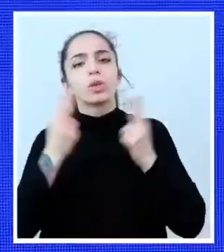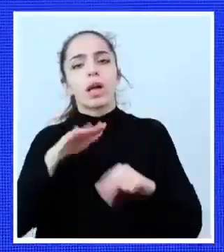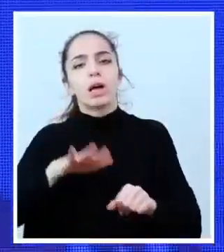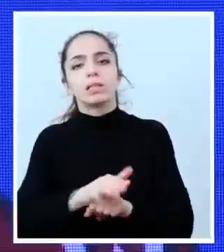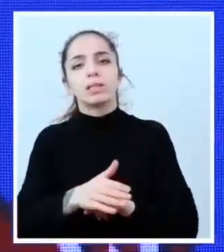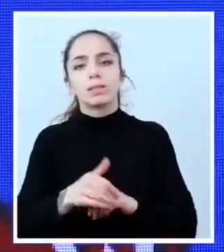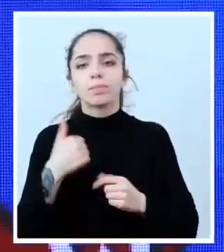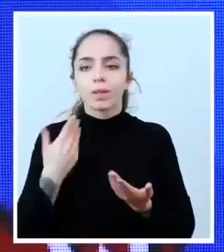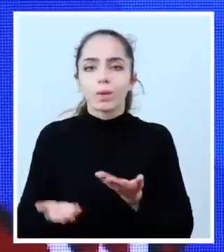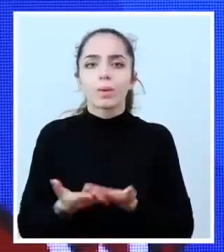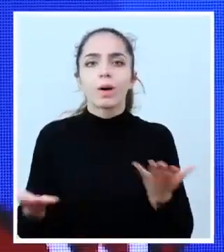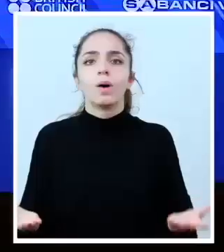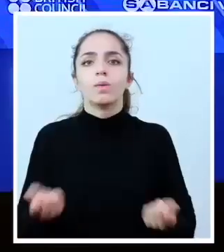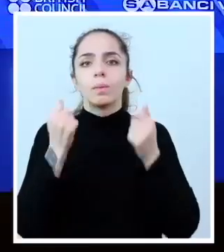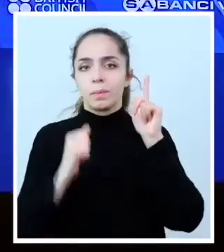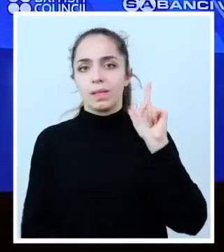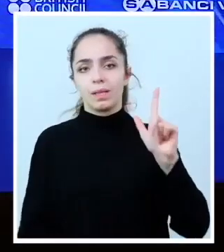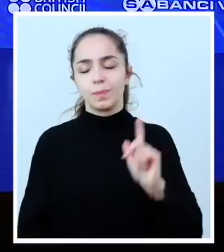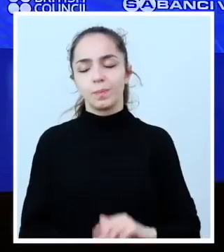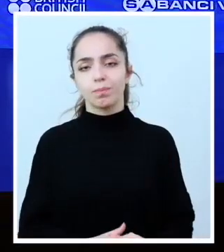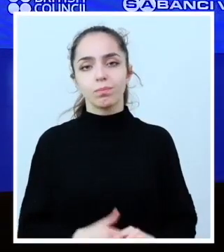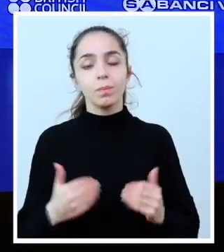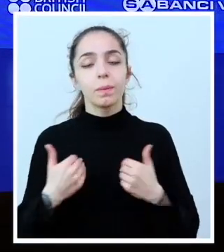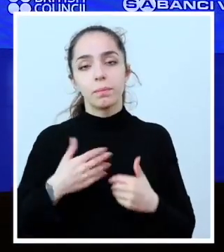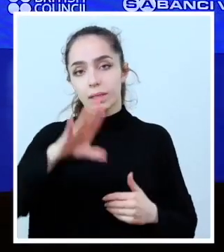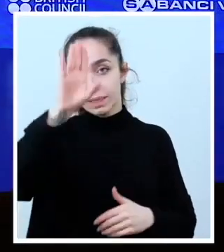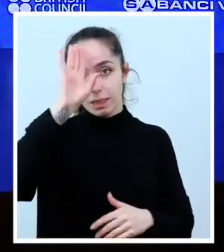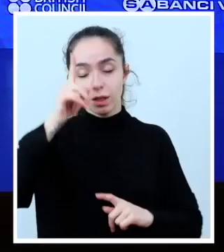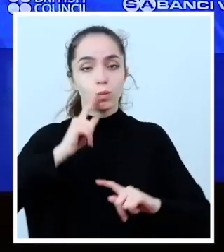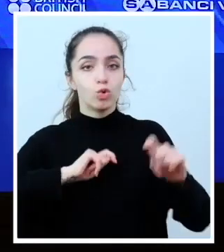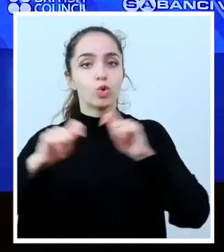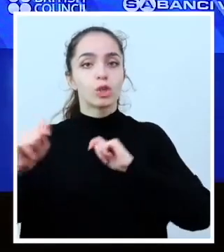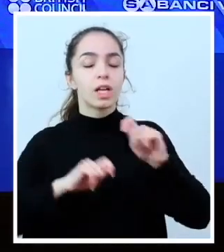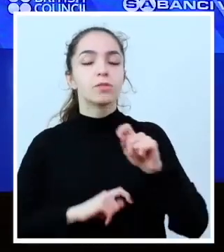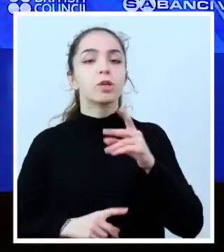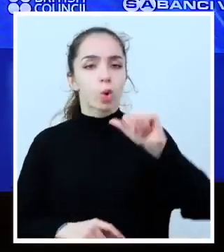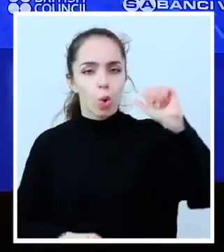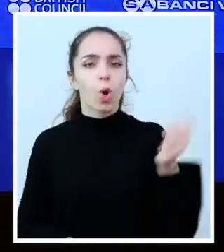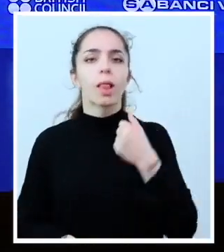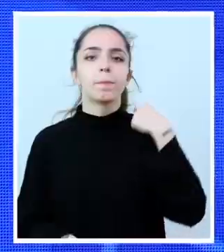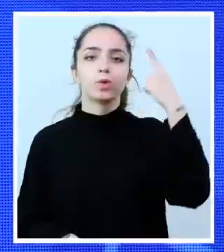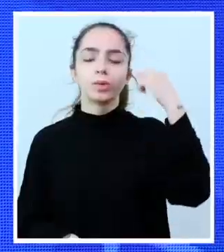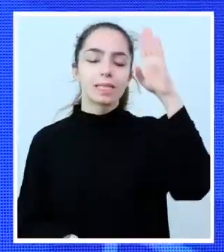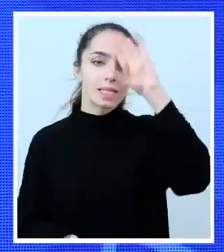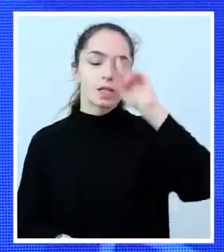dış dünyadaki şiddetten arındırmamız gerekiyor. Bu yüzden de ben... İstanbul Sözleşmesi'nin çok önemli olduğunu düşünüyorum.